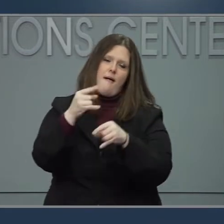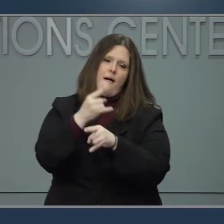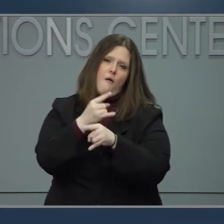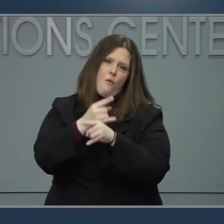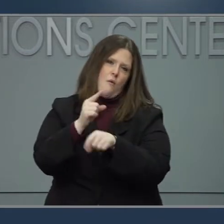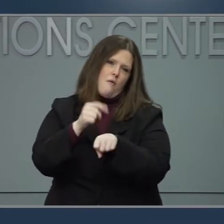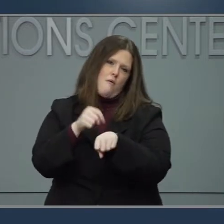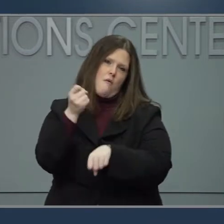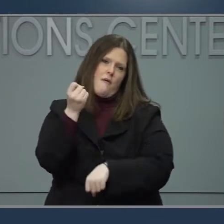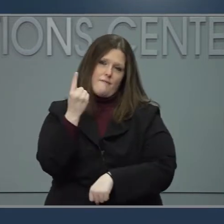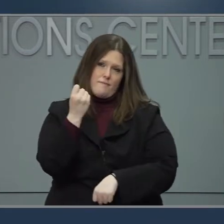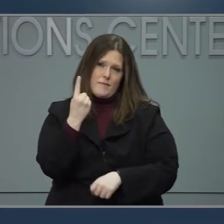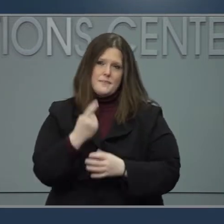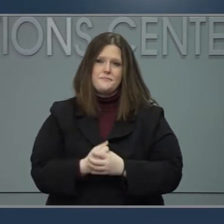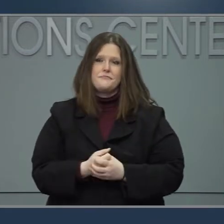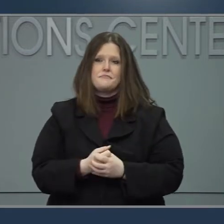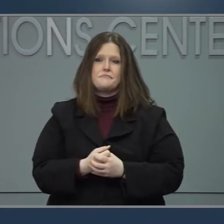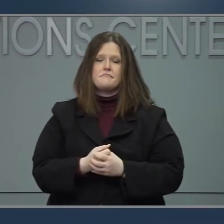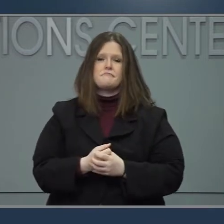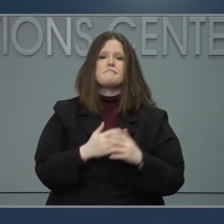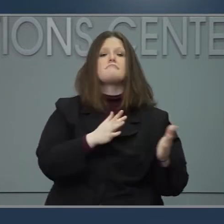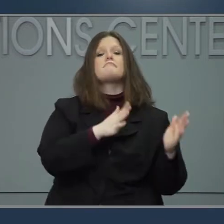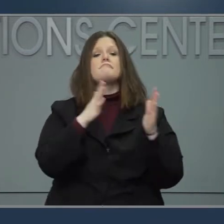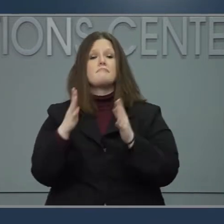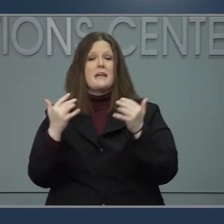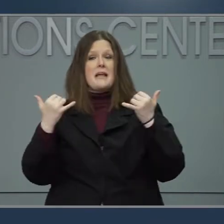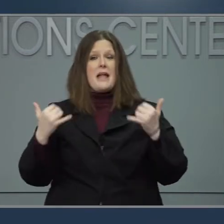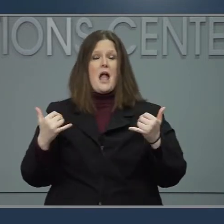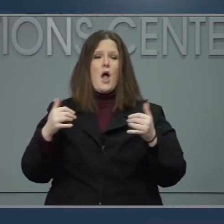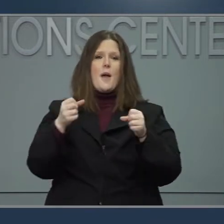Finalmente, en otras circunstancias no mencionadas anteriormente, el límite de